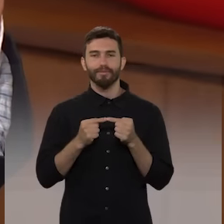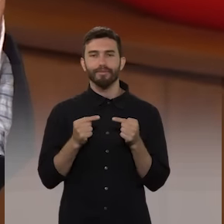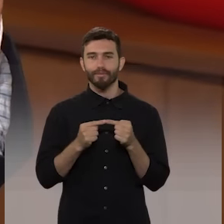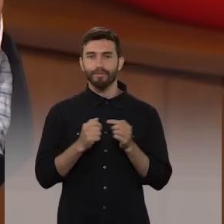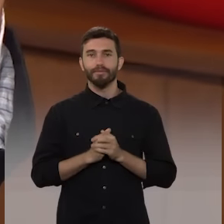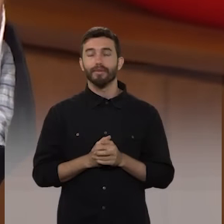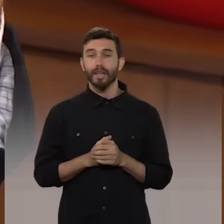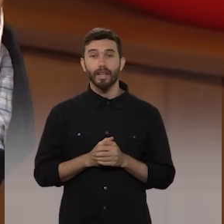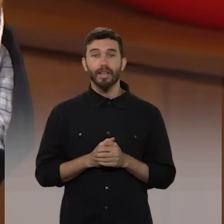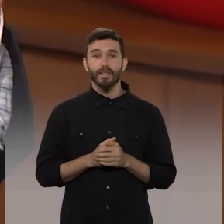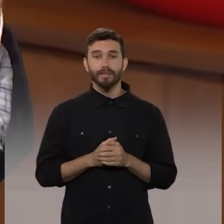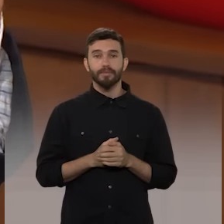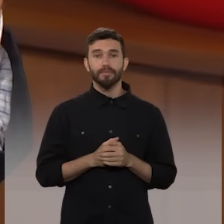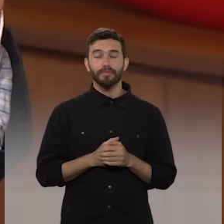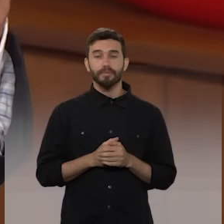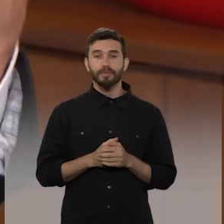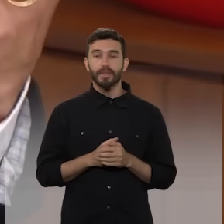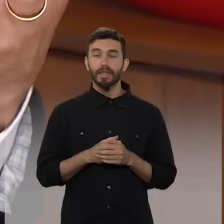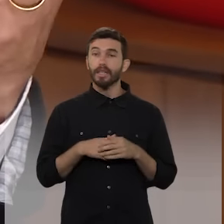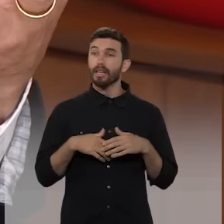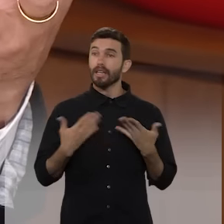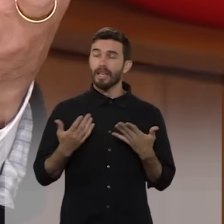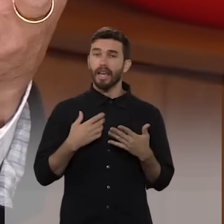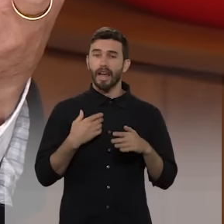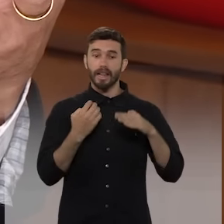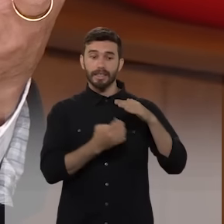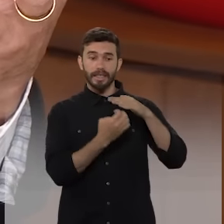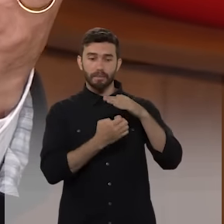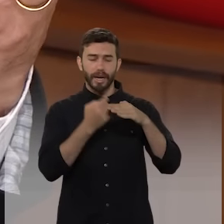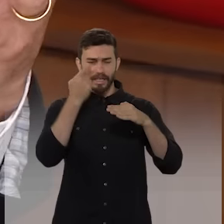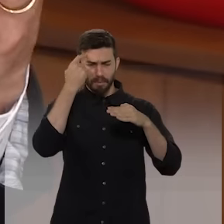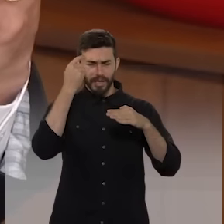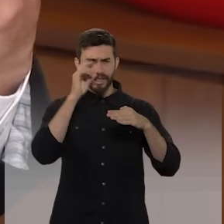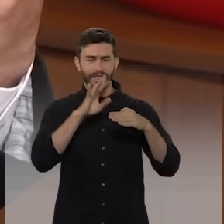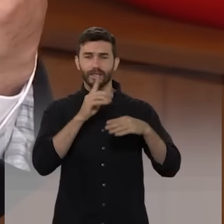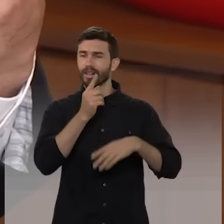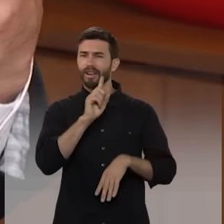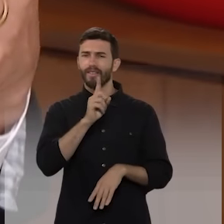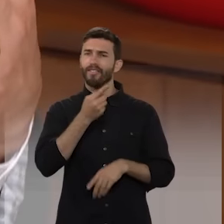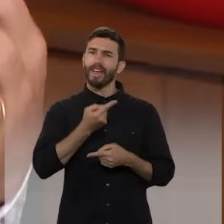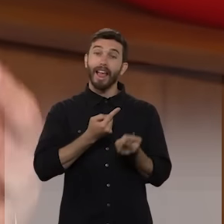vidas e que isso vá além das empresas. Nós precisamos... não é só a empresa que